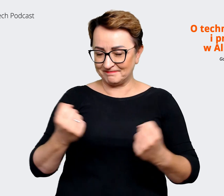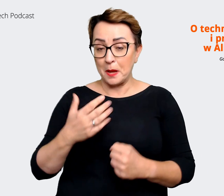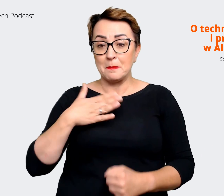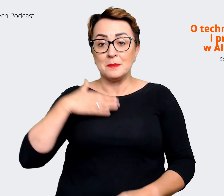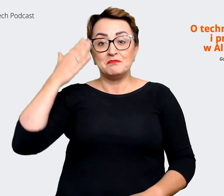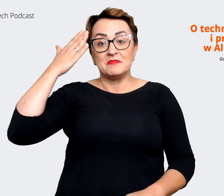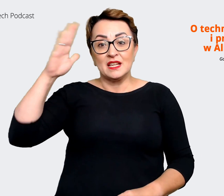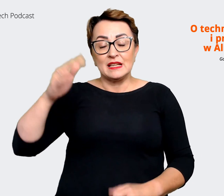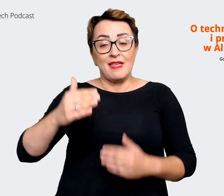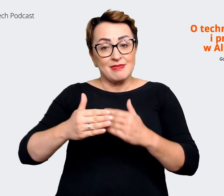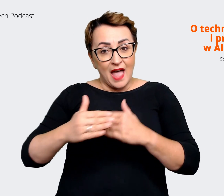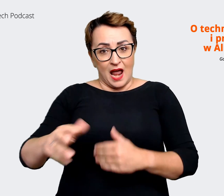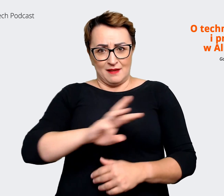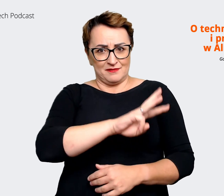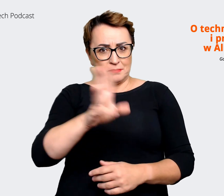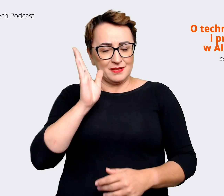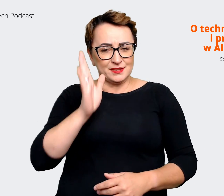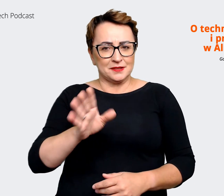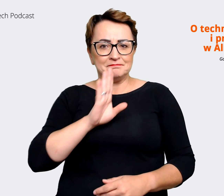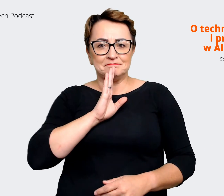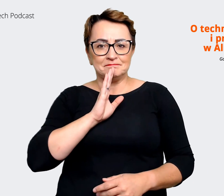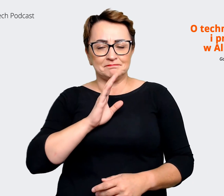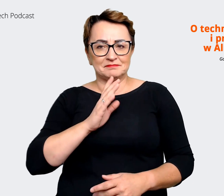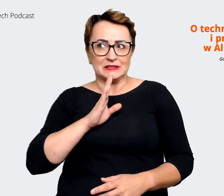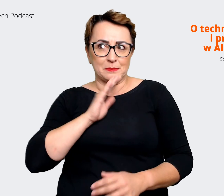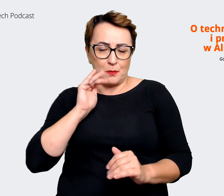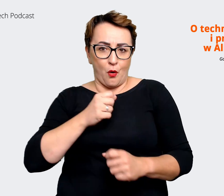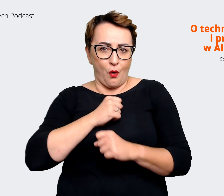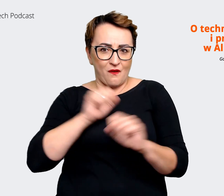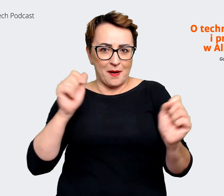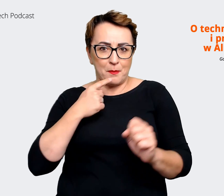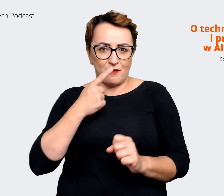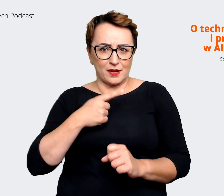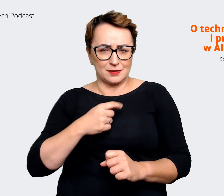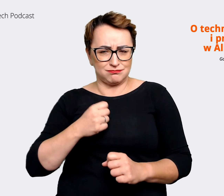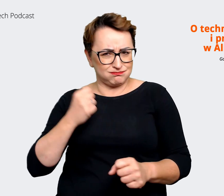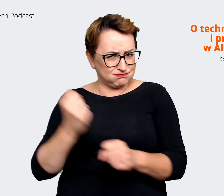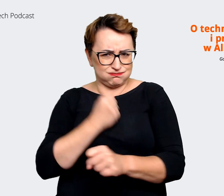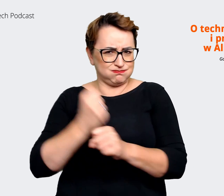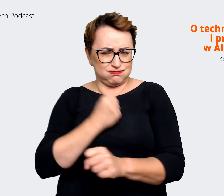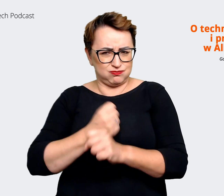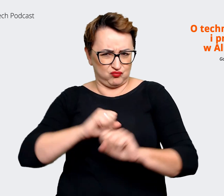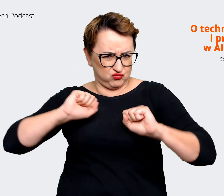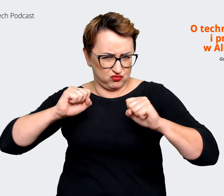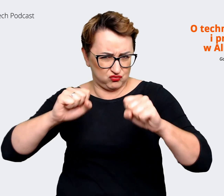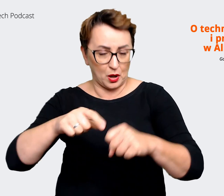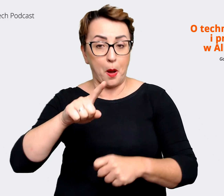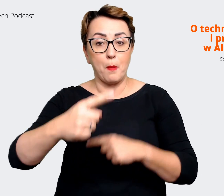dalej będziecie tak... bo można śmiało powiedzieć wymiatać z tym produktem jakim jest Allegro Pay